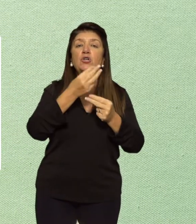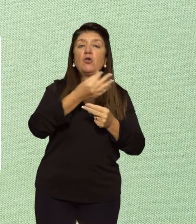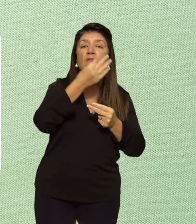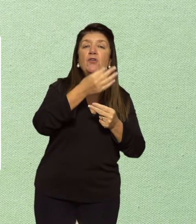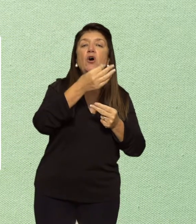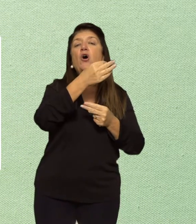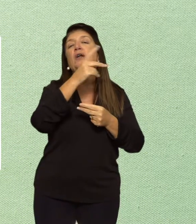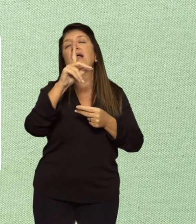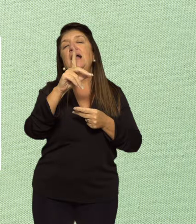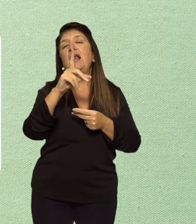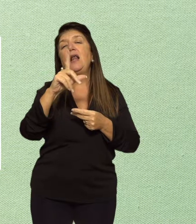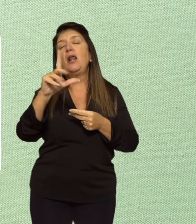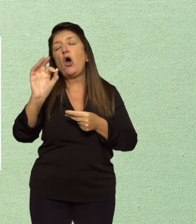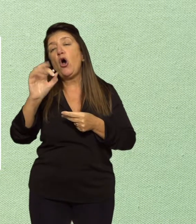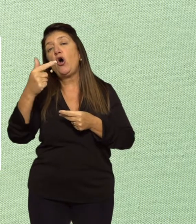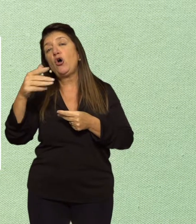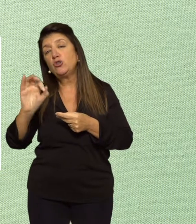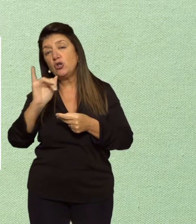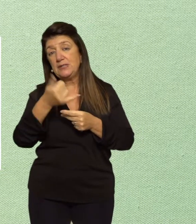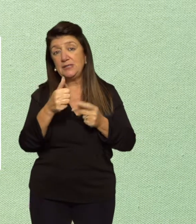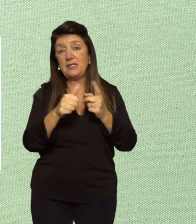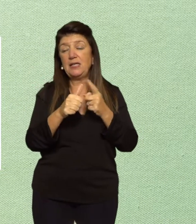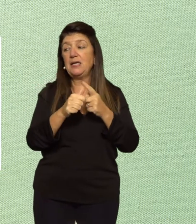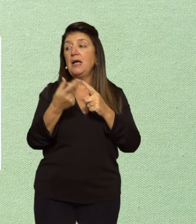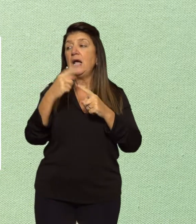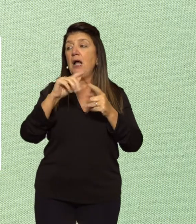sul canale dove ci state guardando verranno messi anche i contatti specifici.